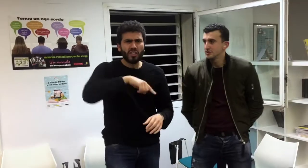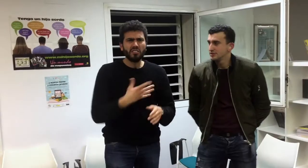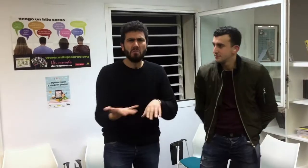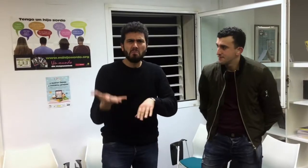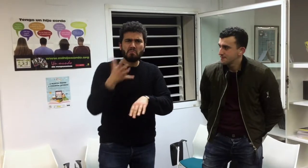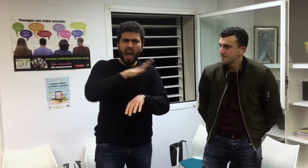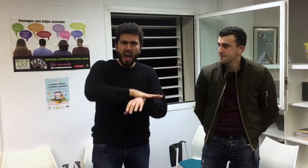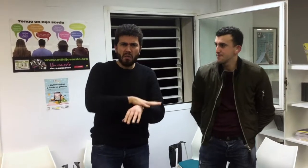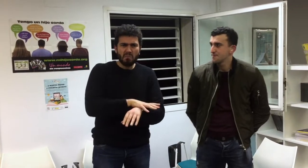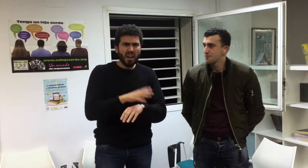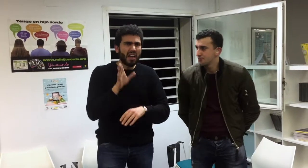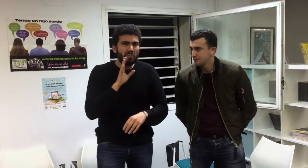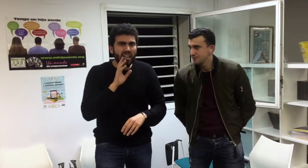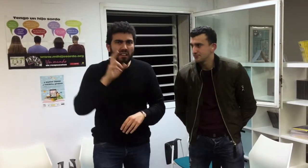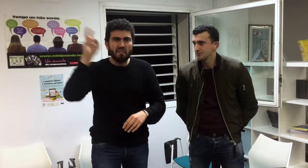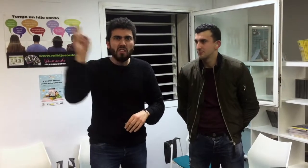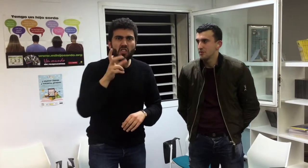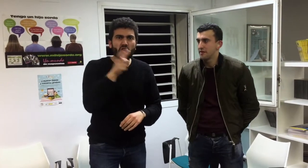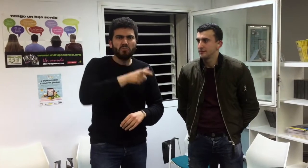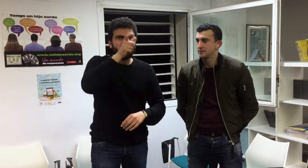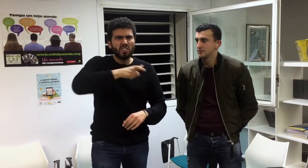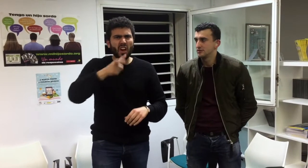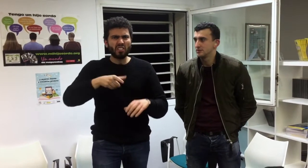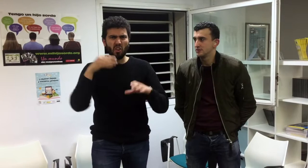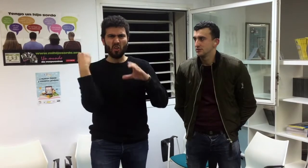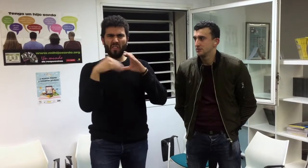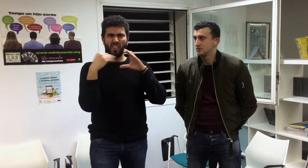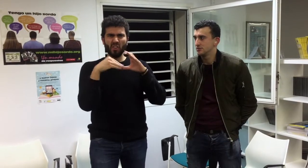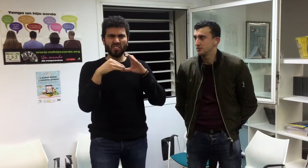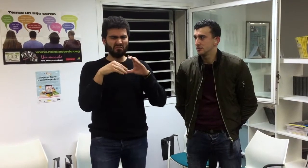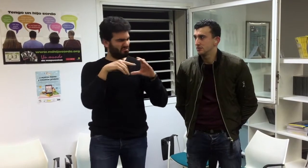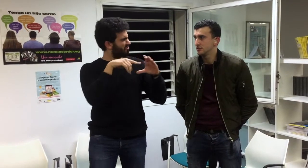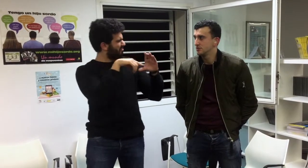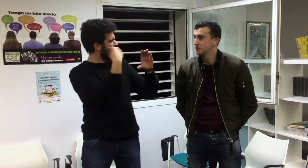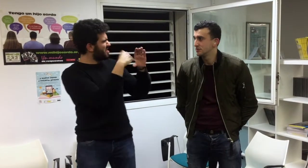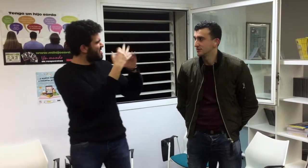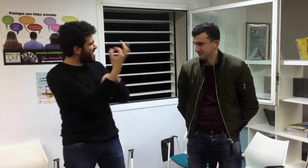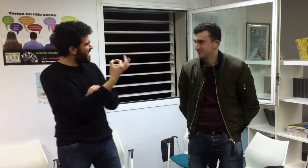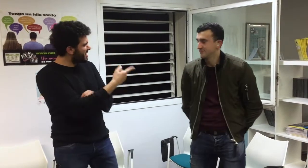¿Qué ha ocurrido en Palma de Mallorca? ¿Quiénes han venido? ¿Qué es la CJS-CNSE?